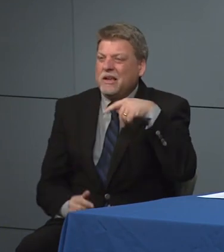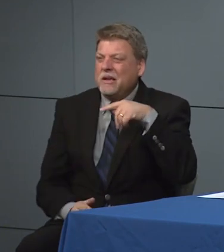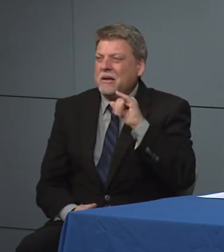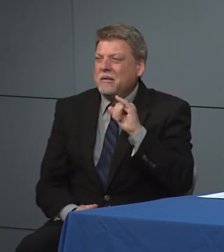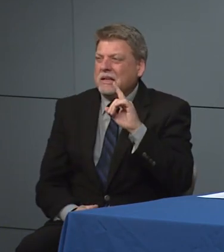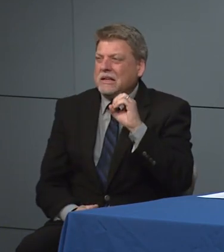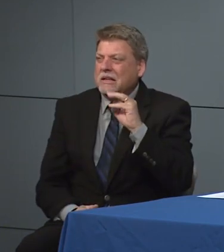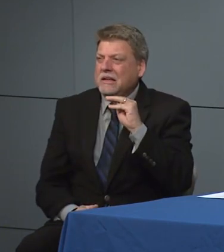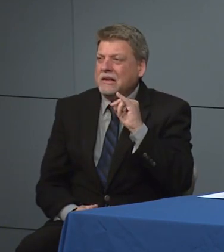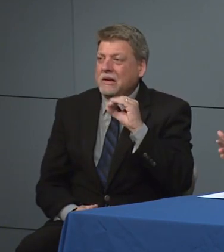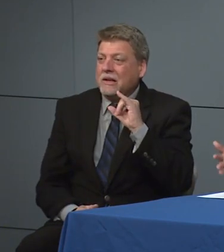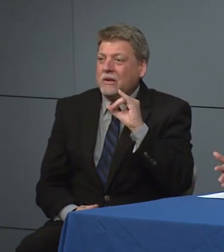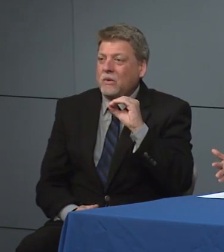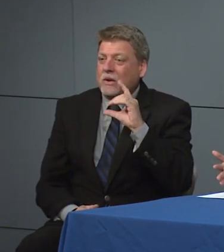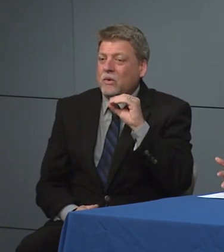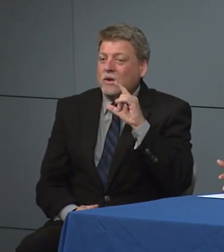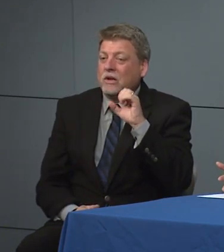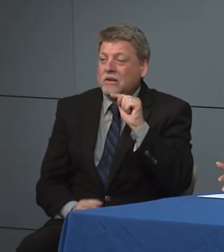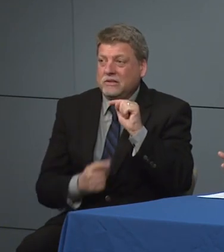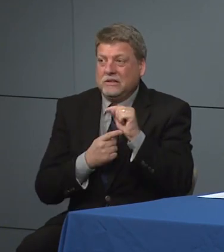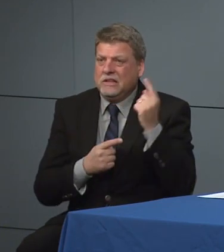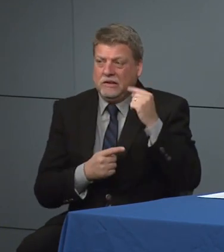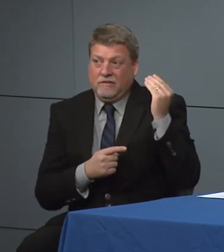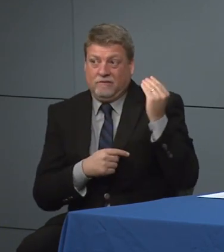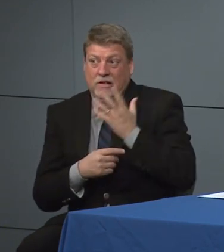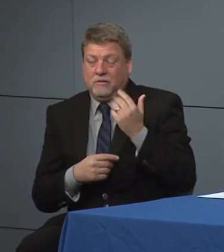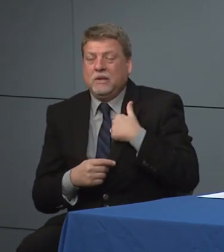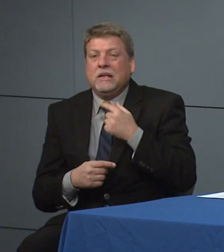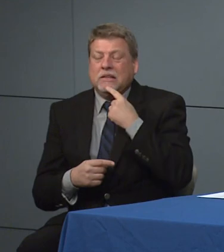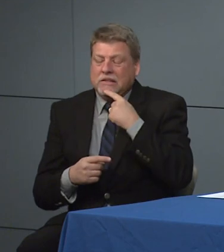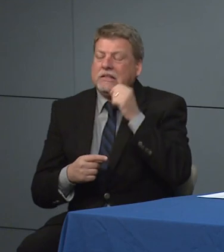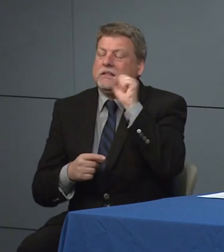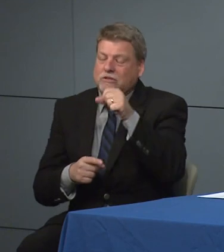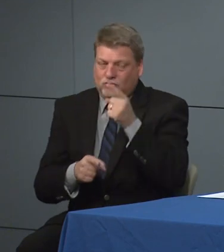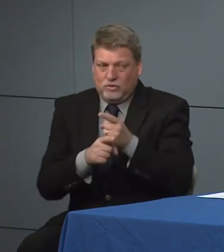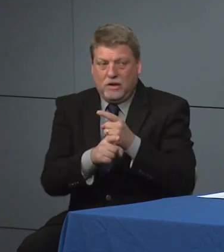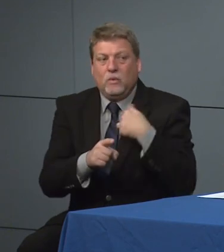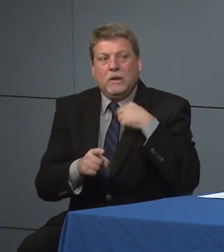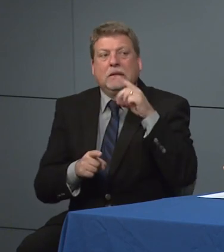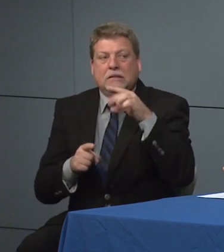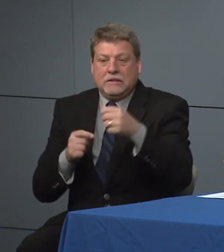sé que es como que hemos estado expandiendo las pruebas.